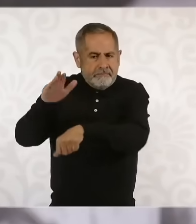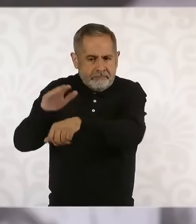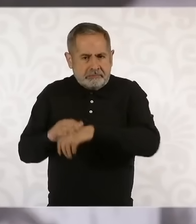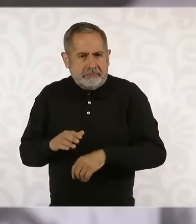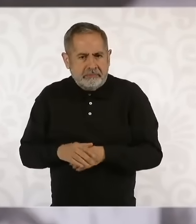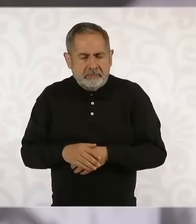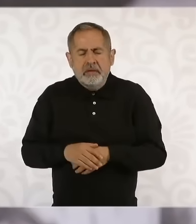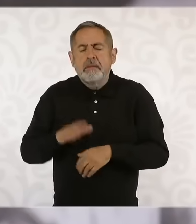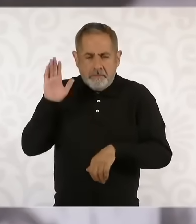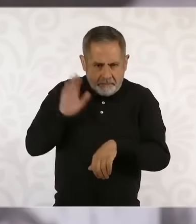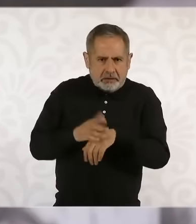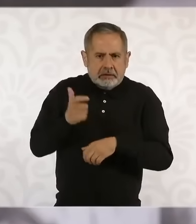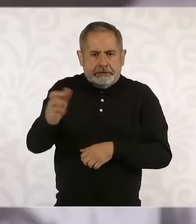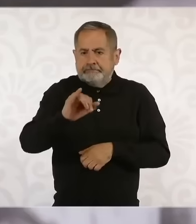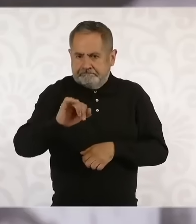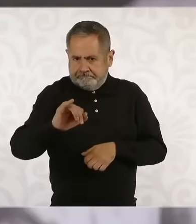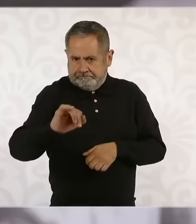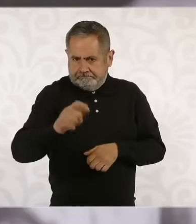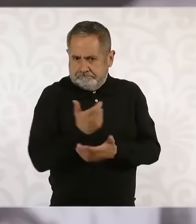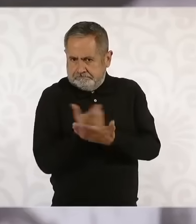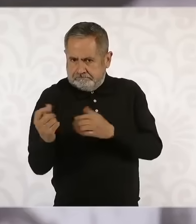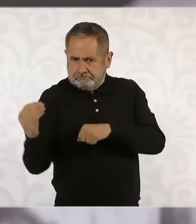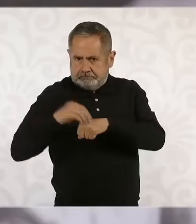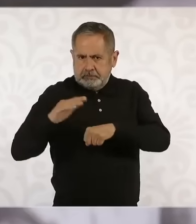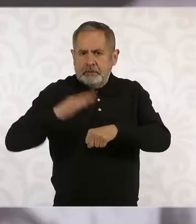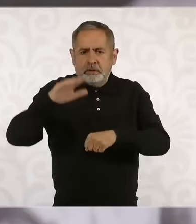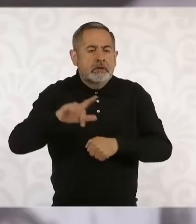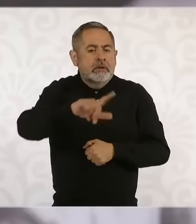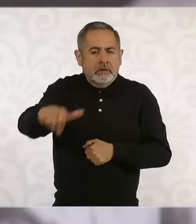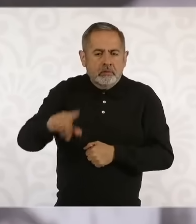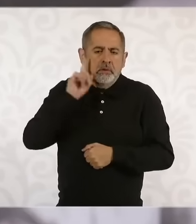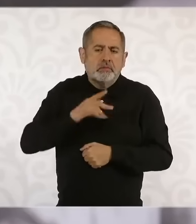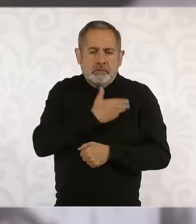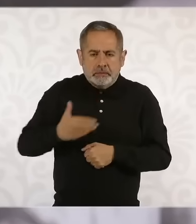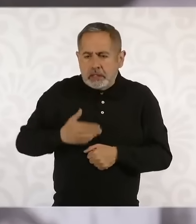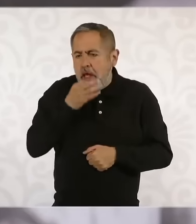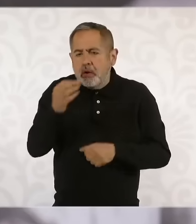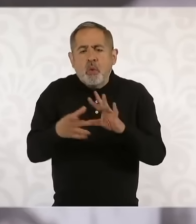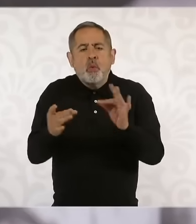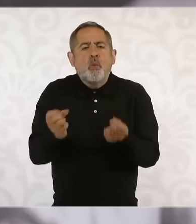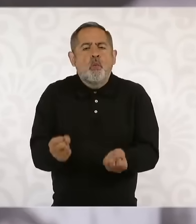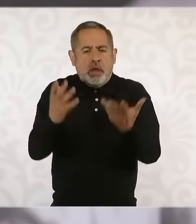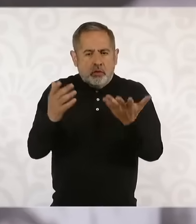recursos y sí va a haber aumentos, ya seguramente la presidenta en su momento lo va a comentar,